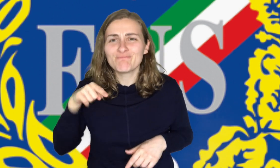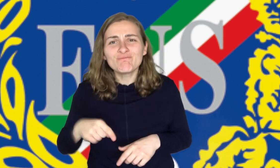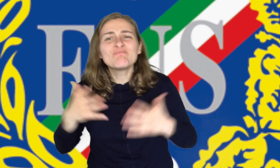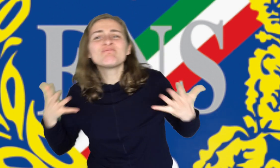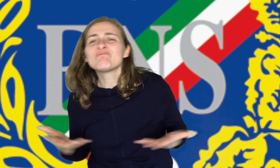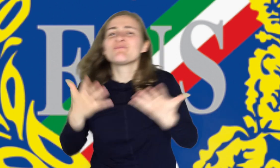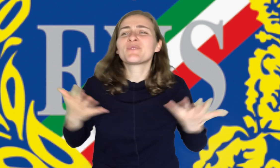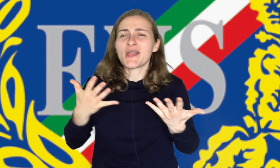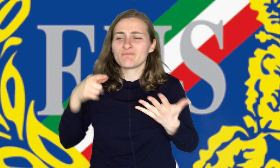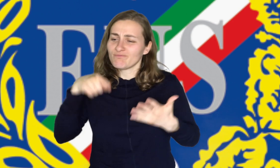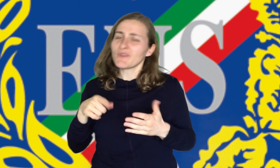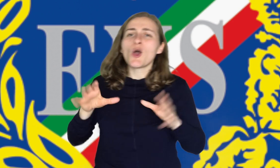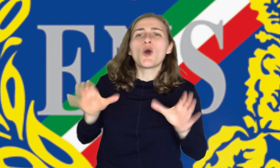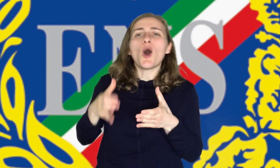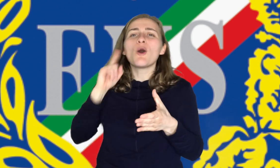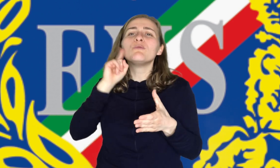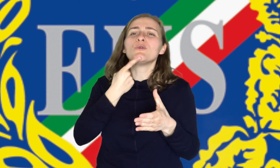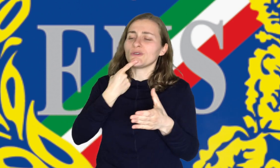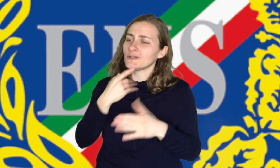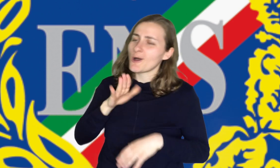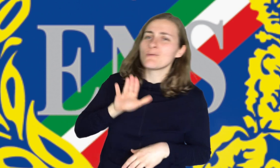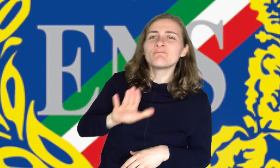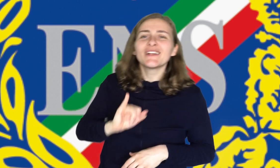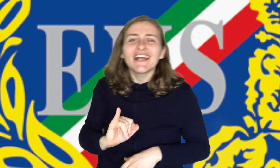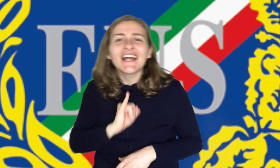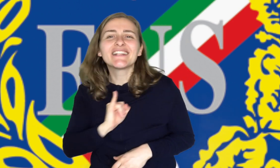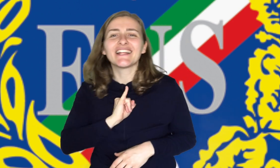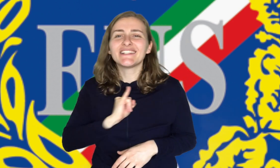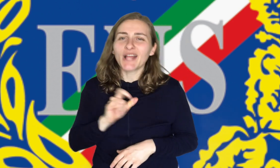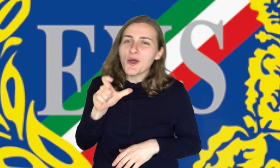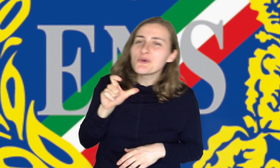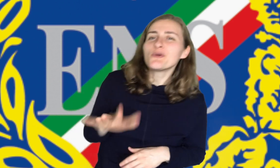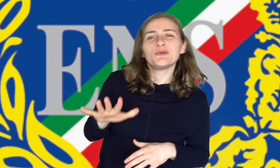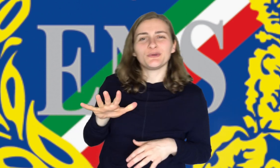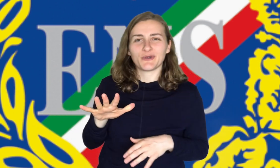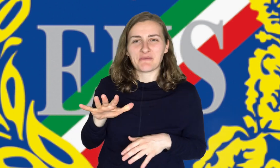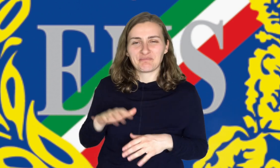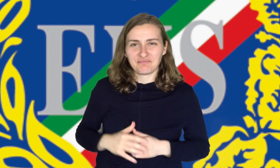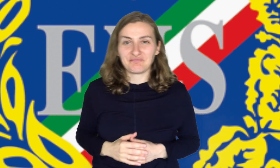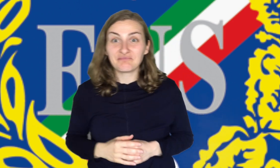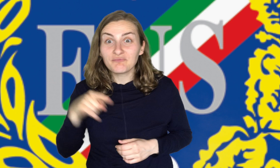Palermo incentrate sull'identità e sulla cultura della comunità sorda.